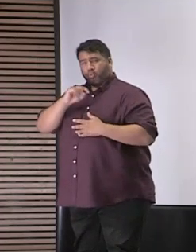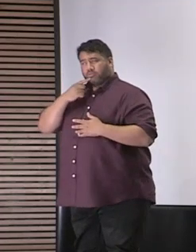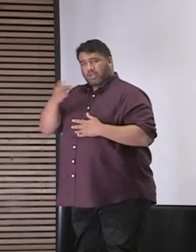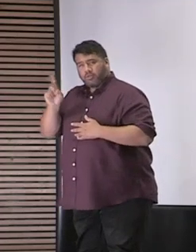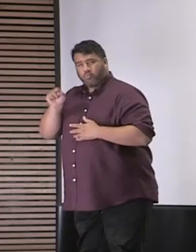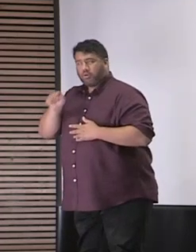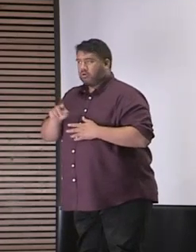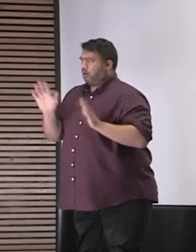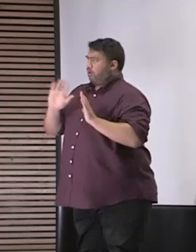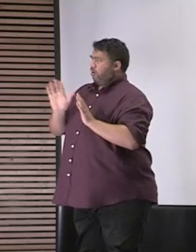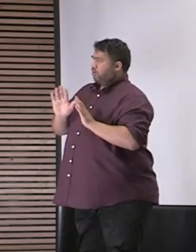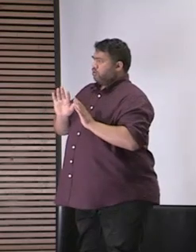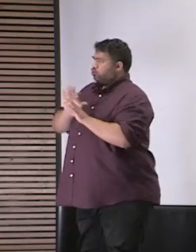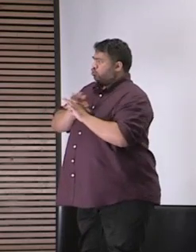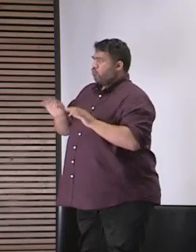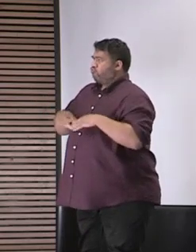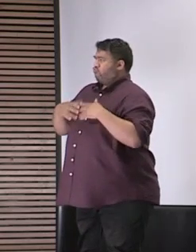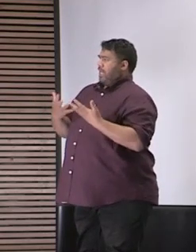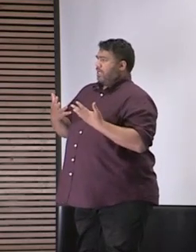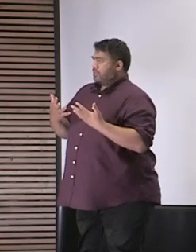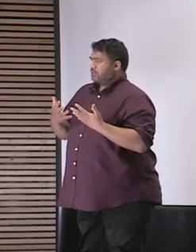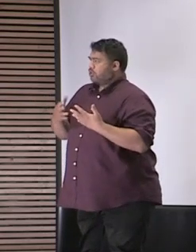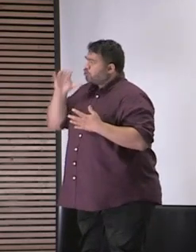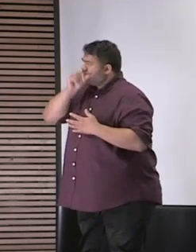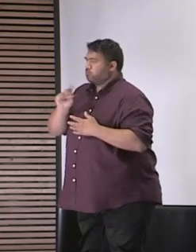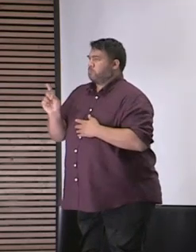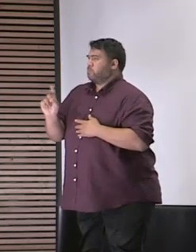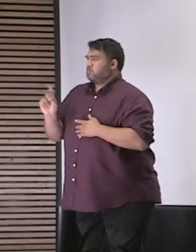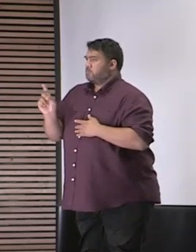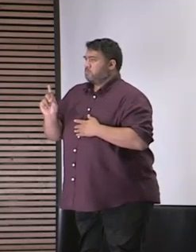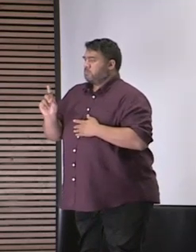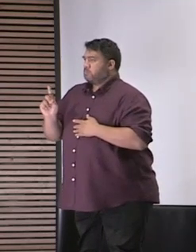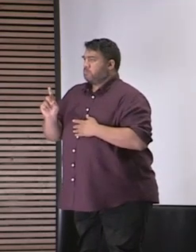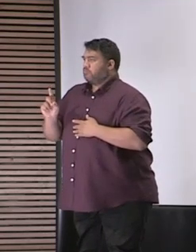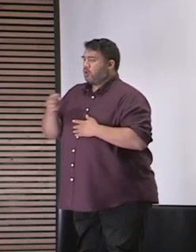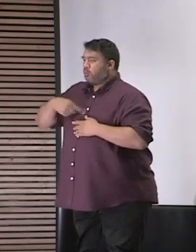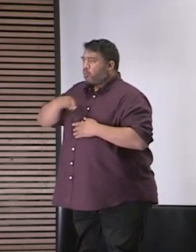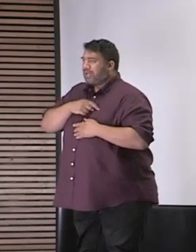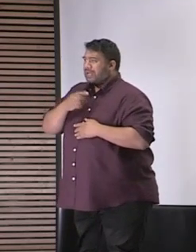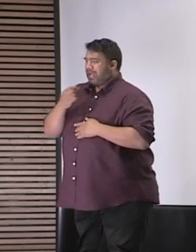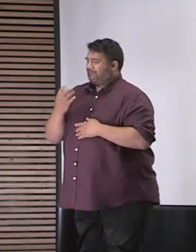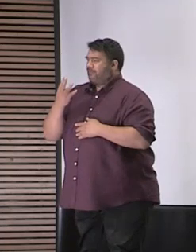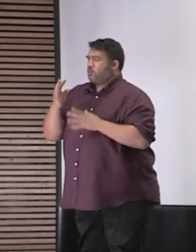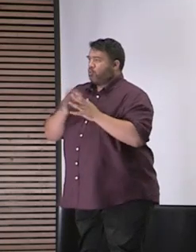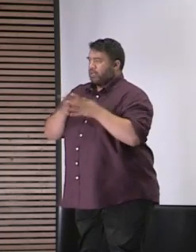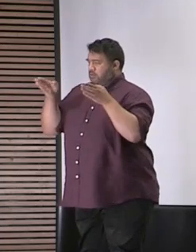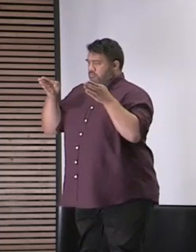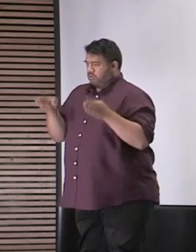el aislamiento una vez que ... Jacinda Ardern: Harían grandes